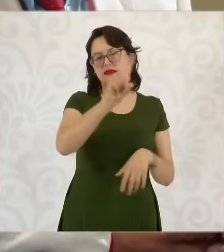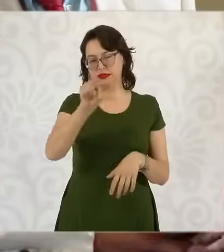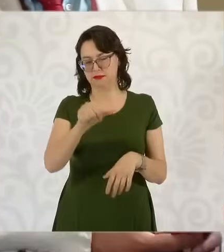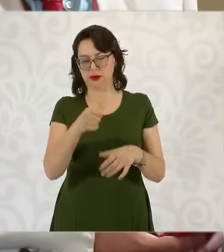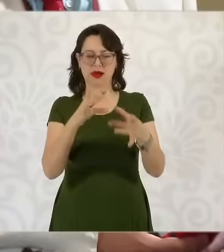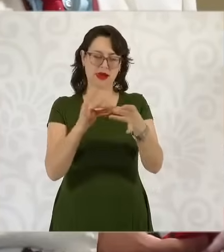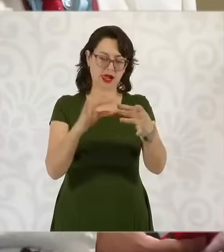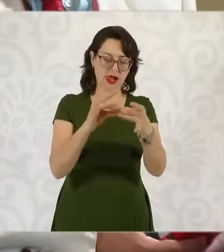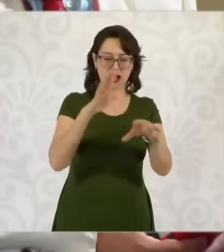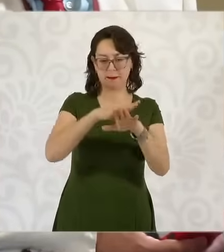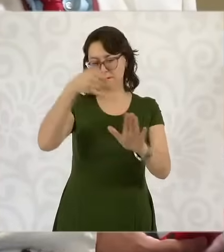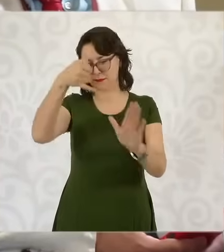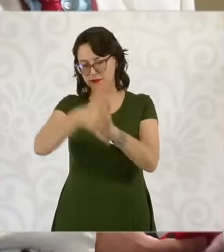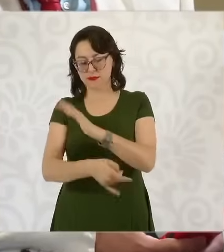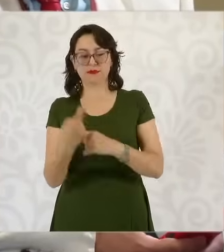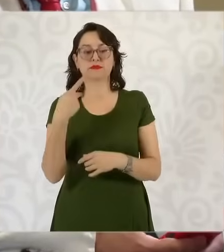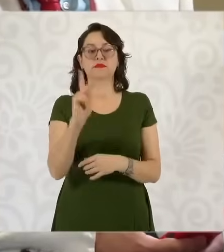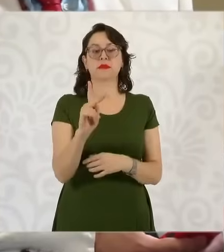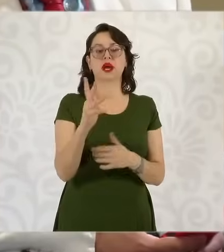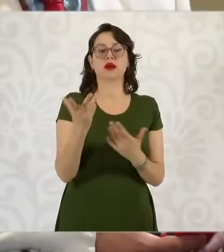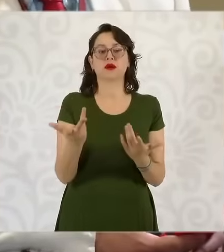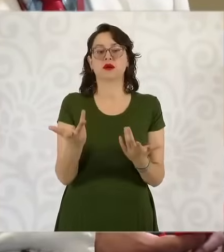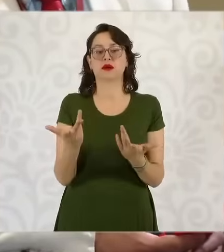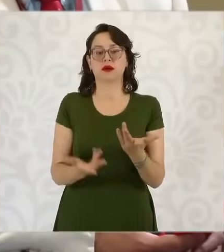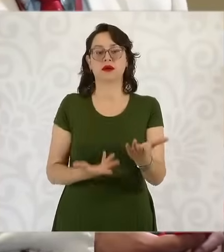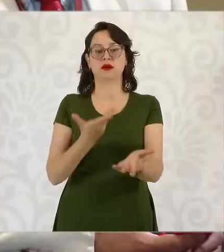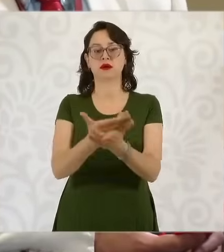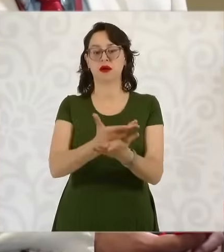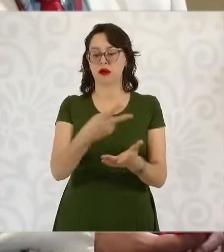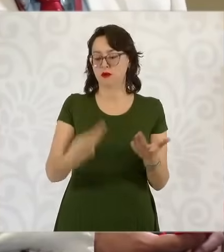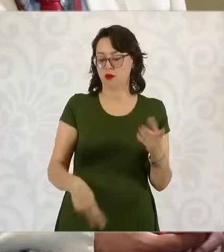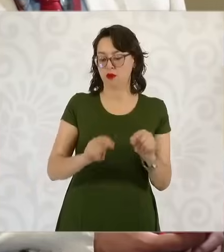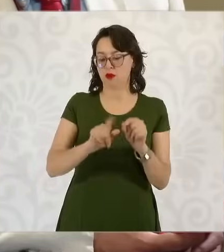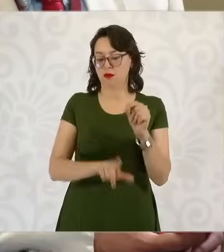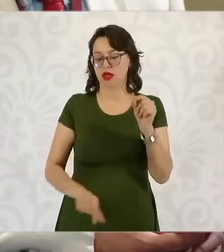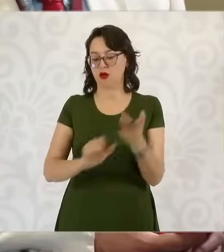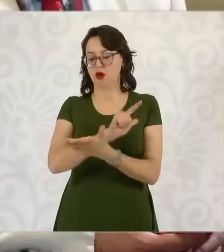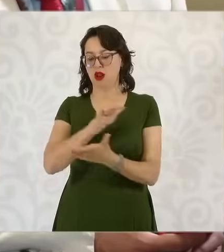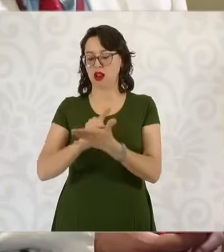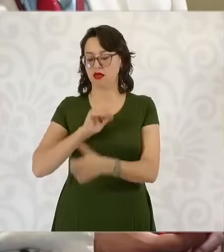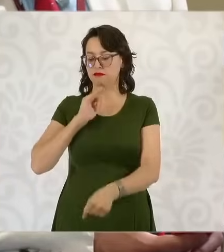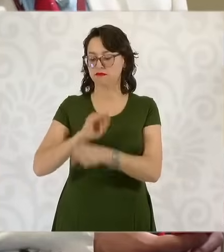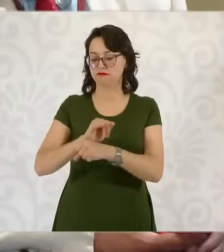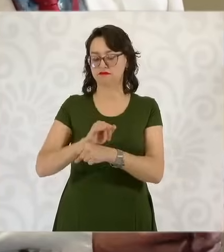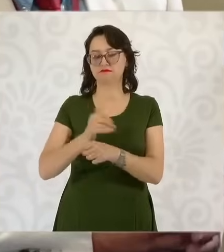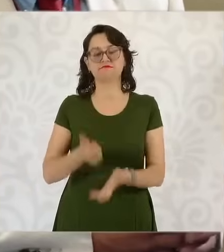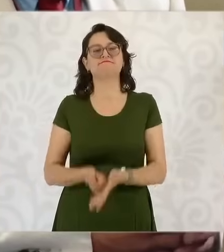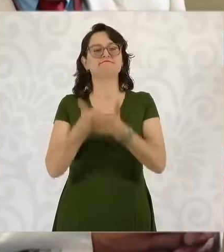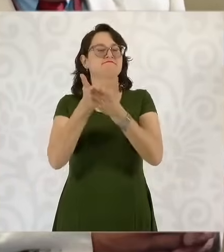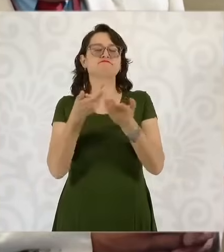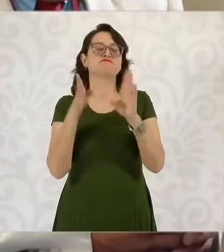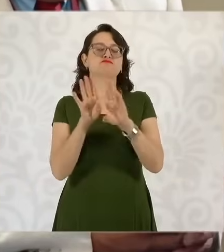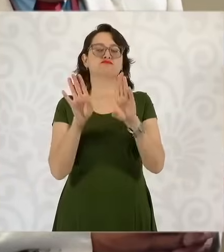ayudaría la reforma que usted envió para blindar la soberanía nacional o es decir ¿cómo e impactará